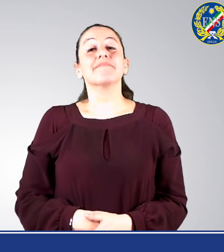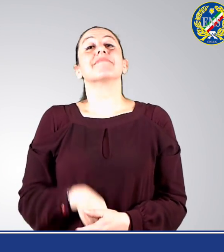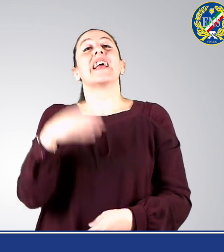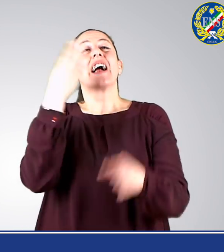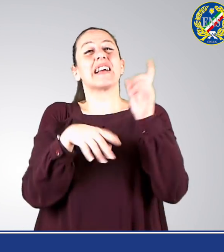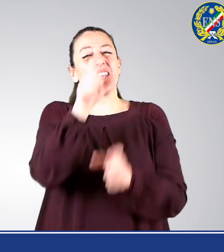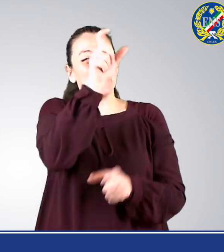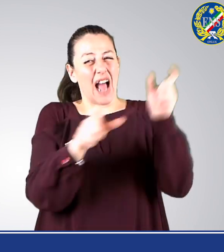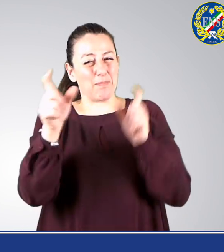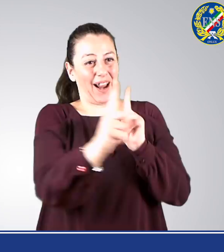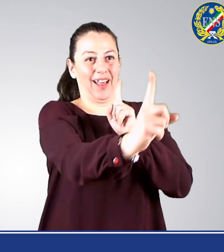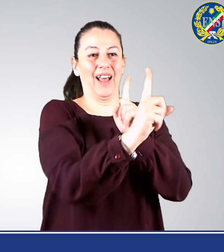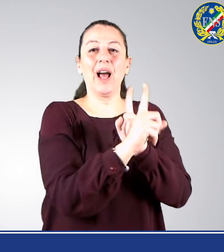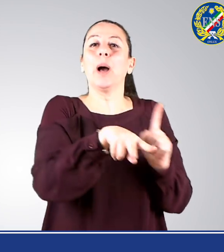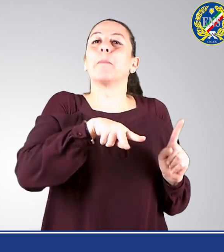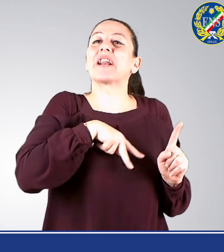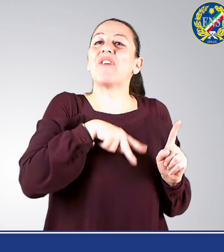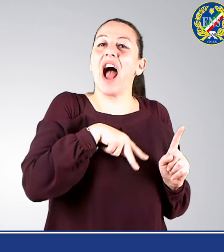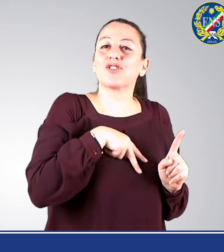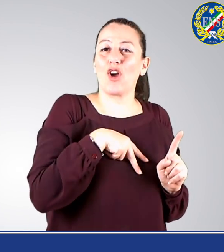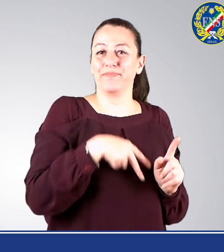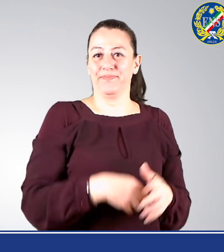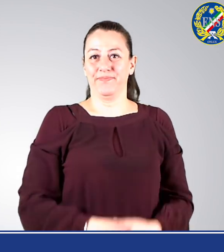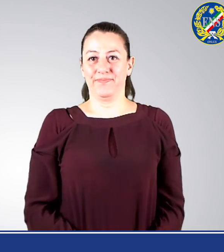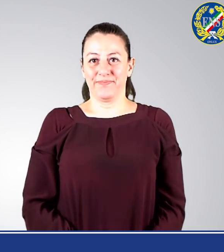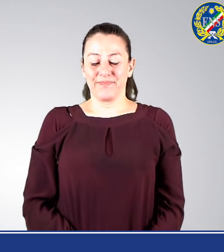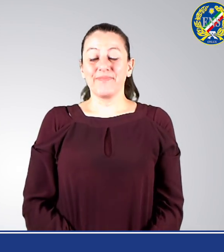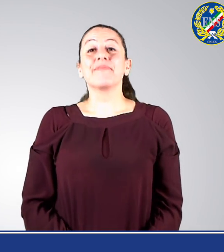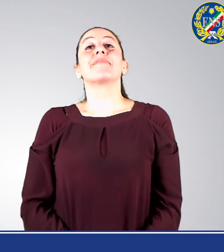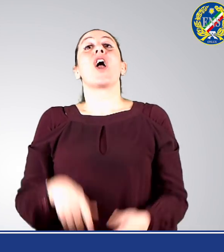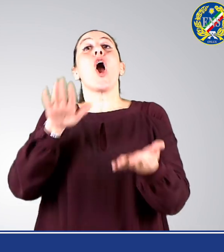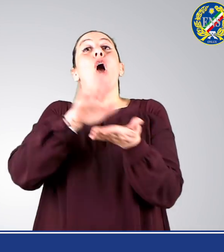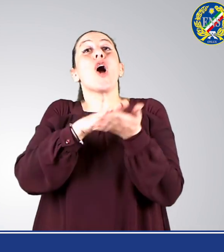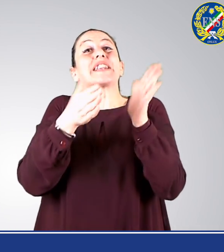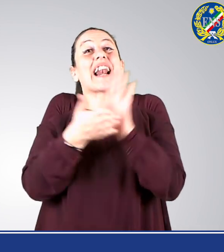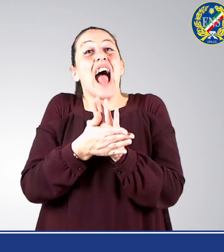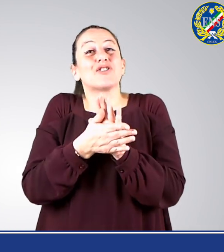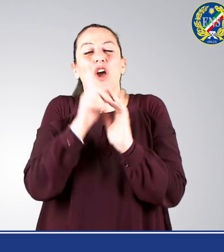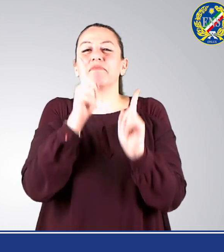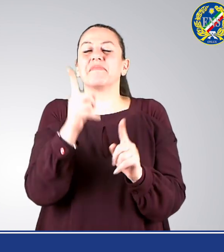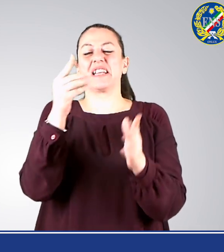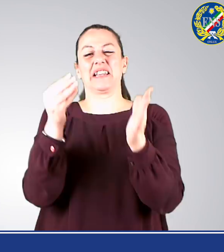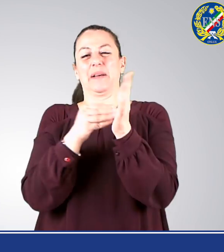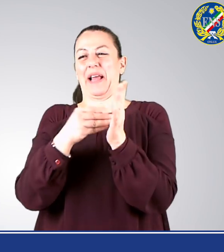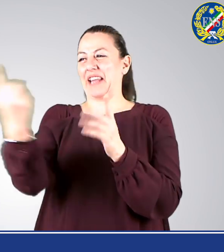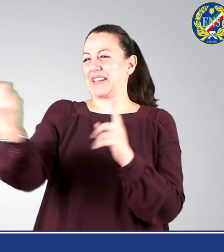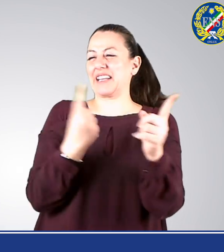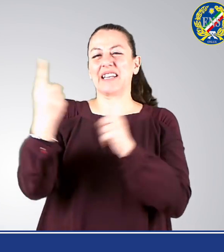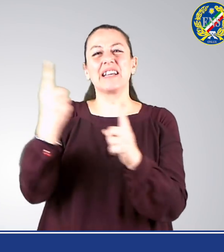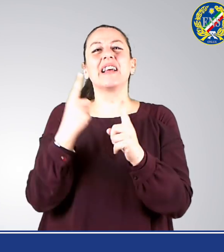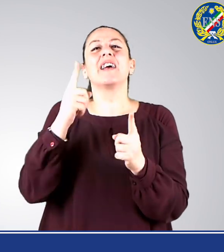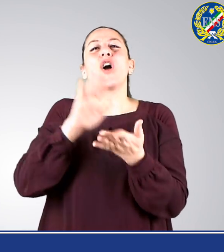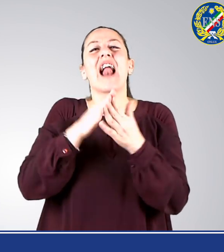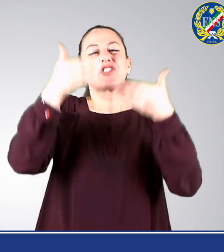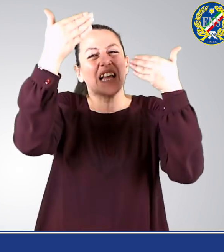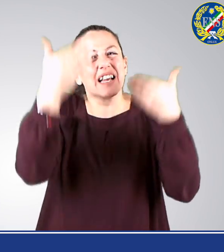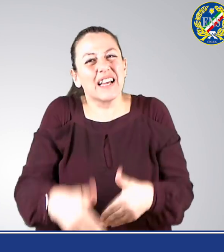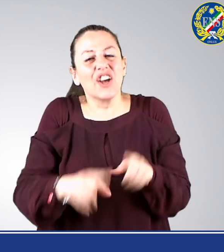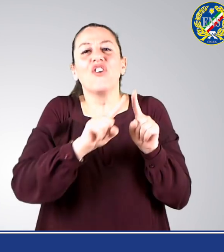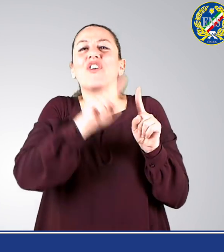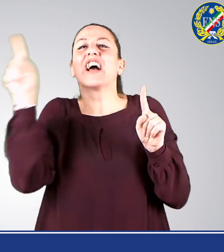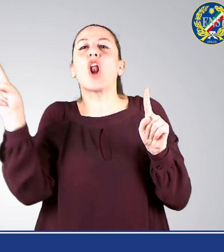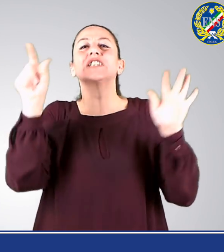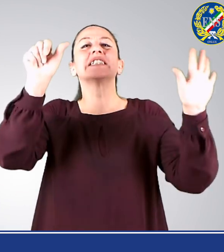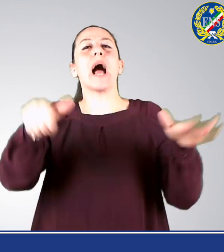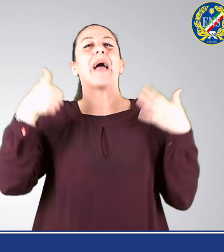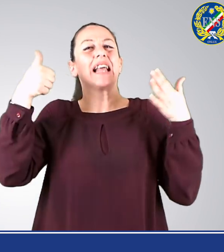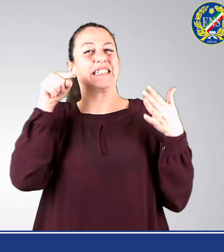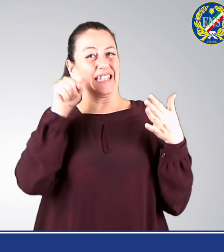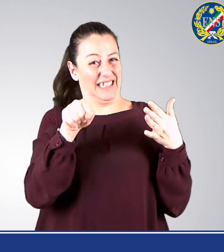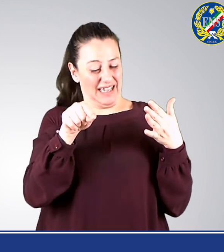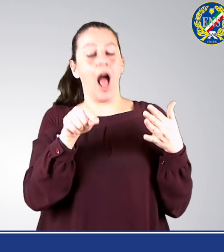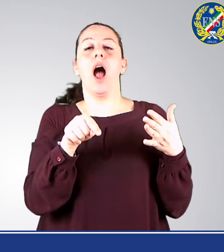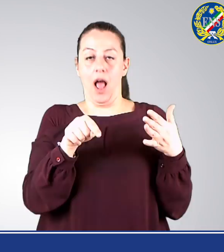i lavoratori assunti a tempo determinato, con contratto di durata fino a 6 mesi.